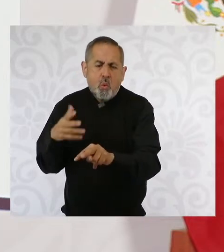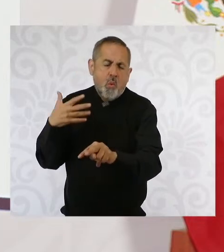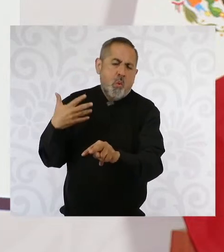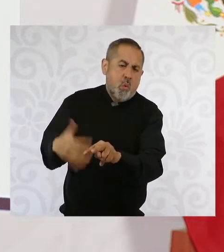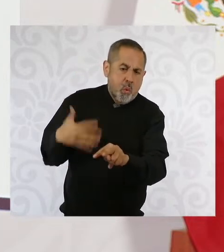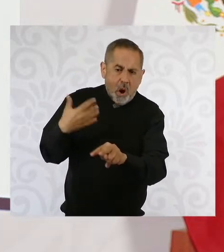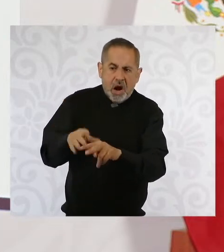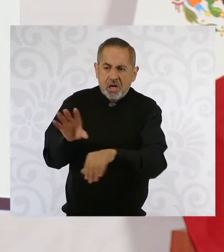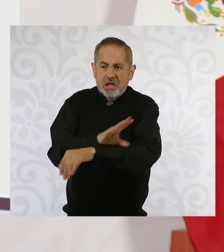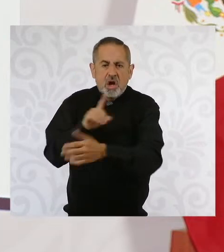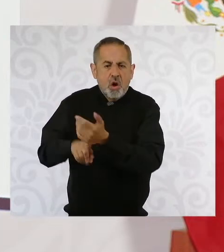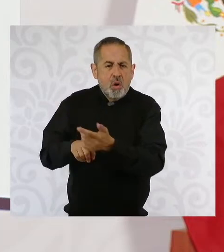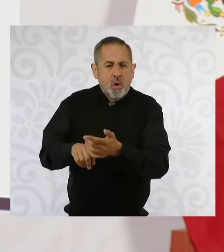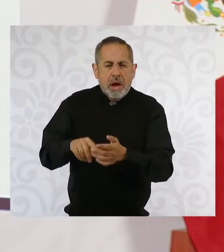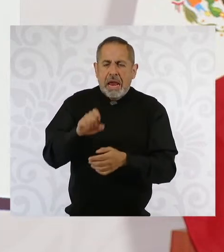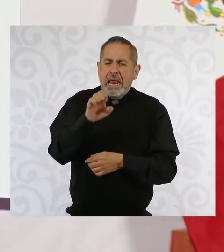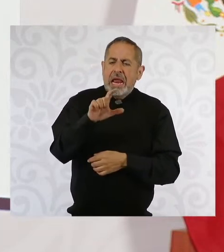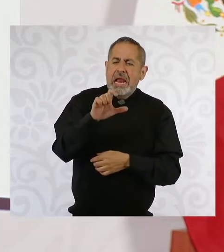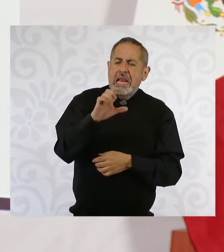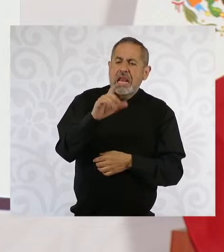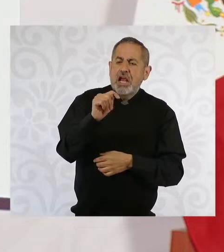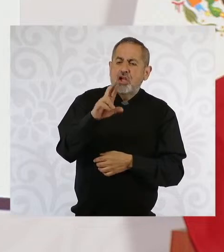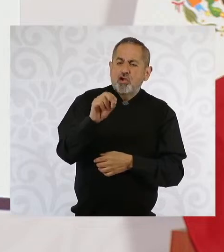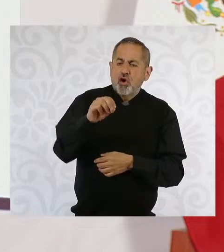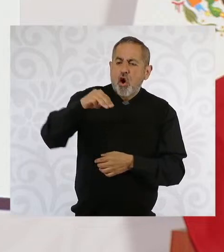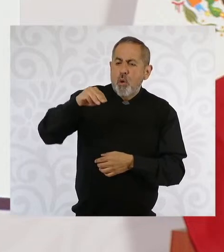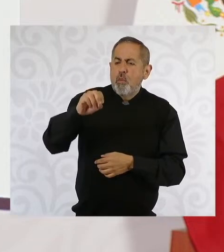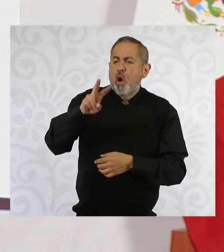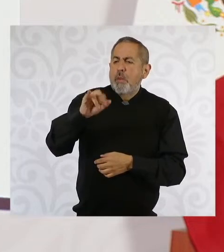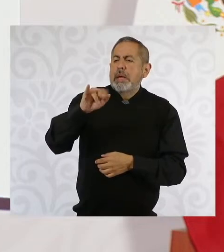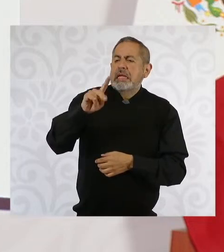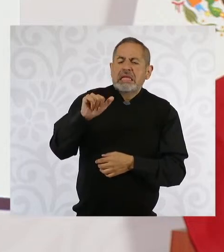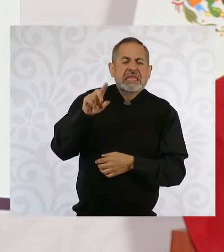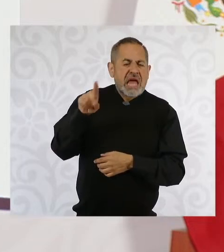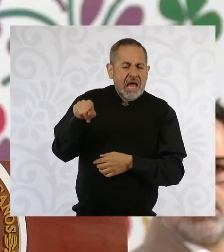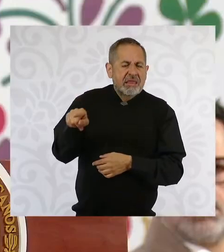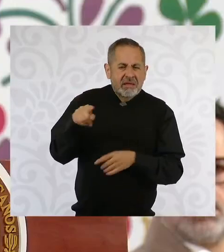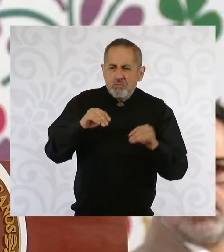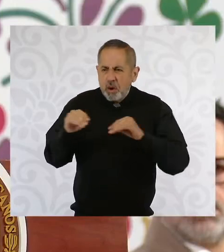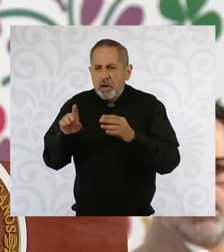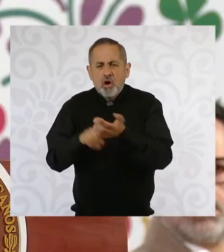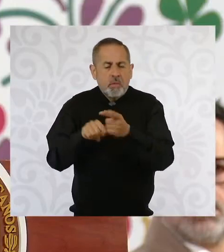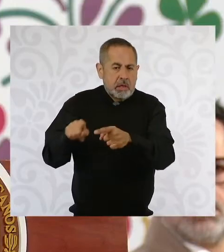duda estas capacidades y fortalezas están siendo orientadas hacia una movilidad limpia eficiente